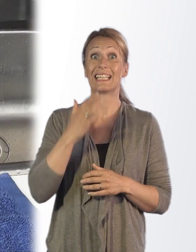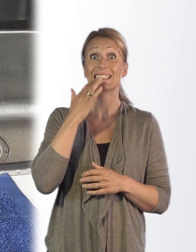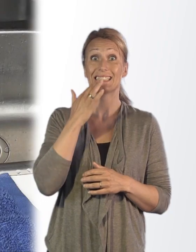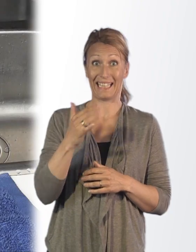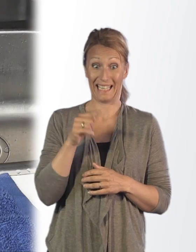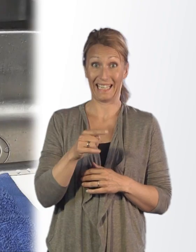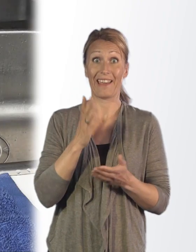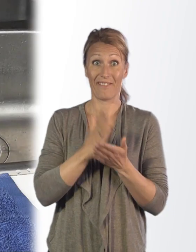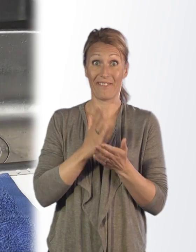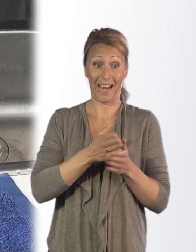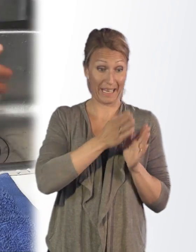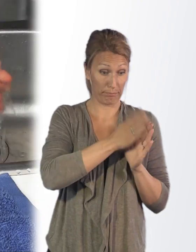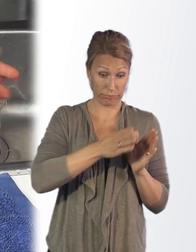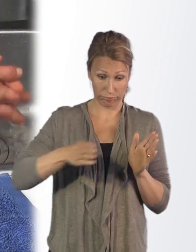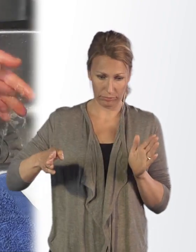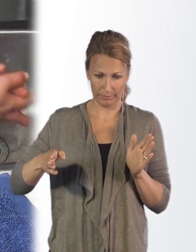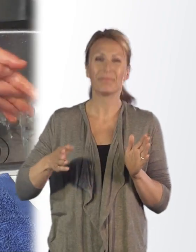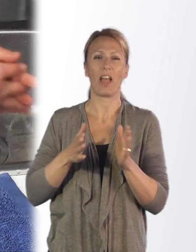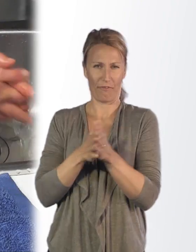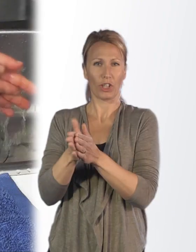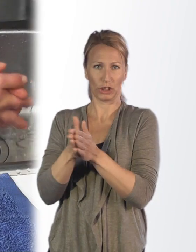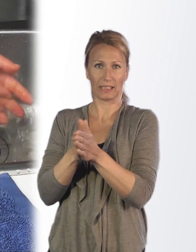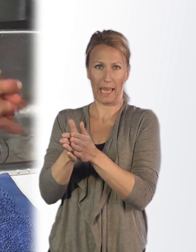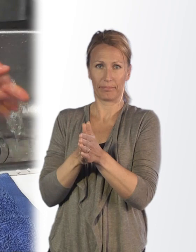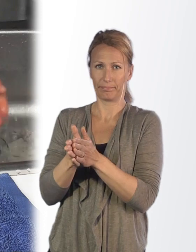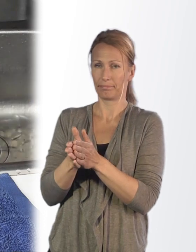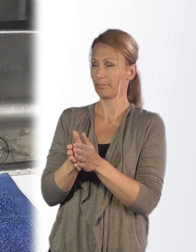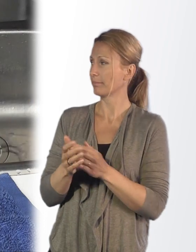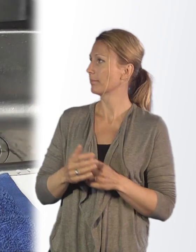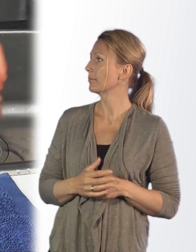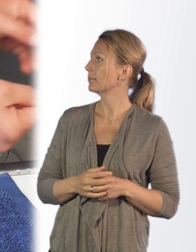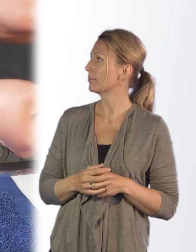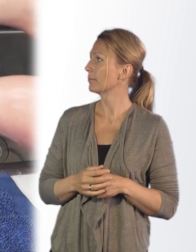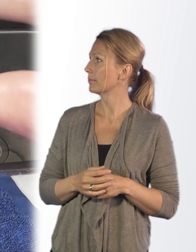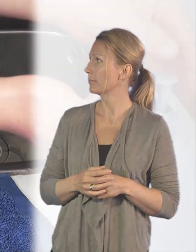Vask hendene når du er ferdig med chilien.